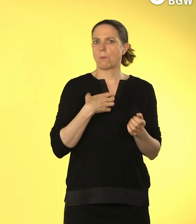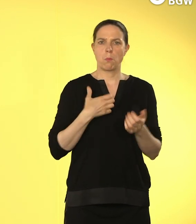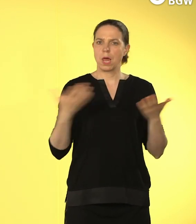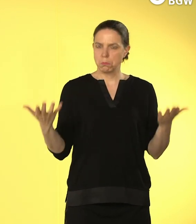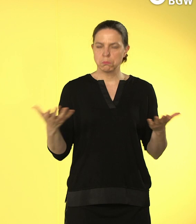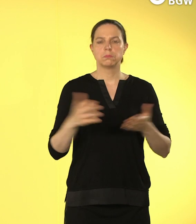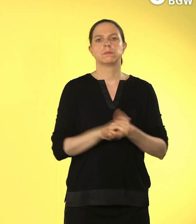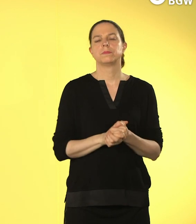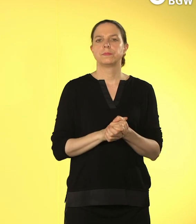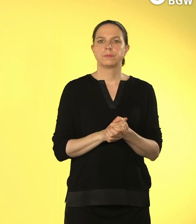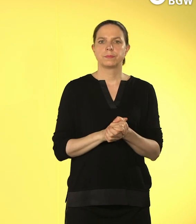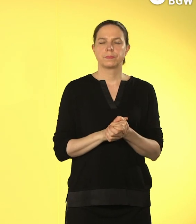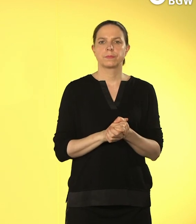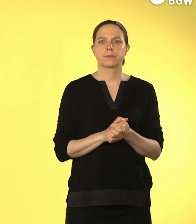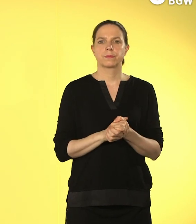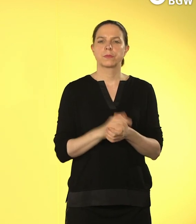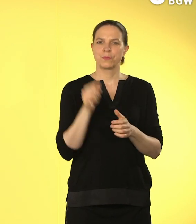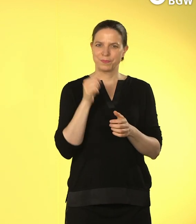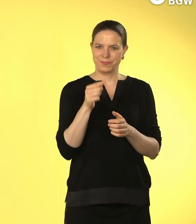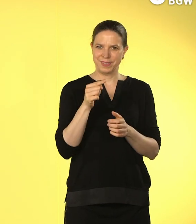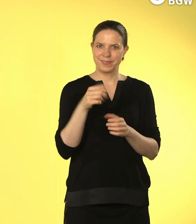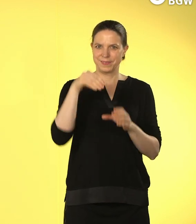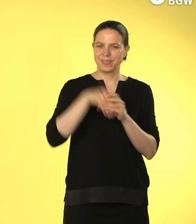Dann wird die Testsubstanz vergeben,